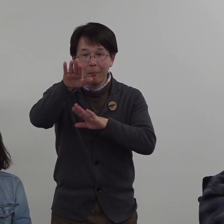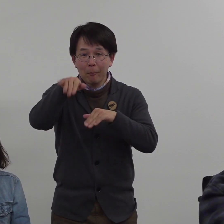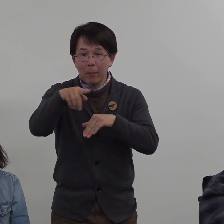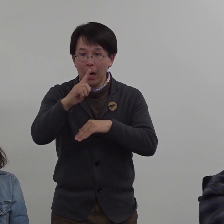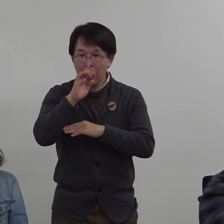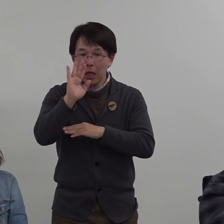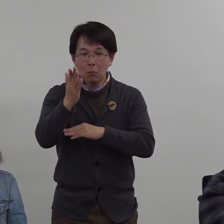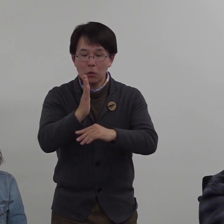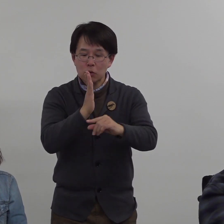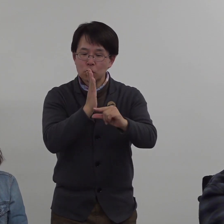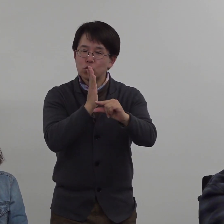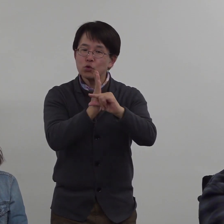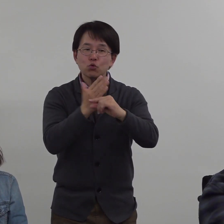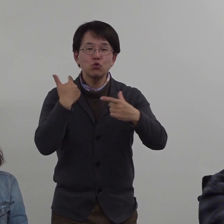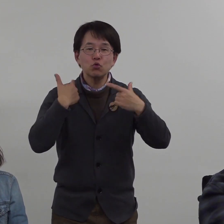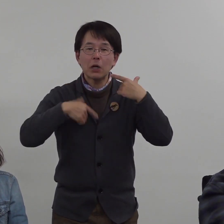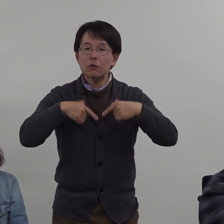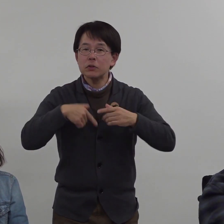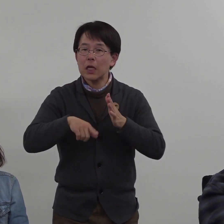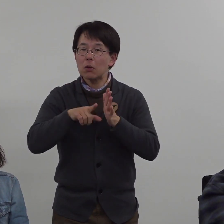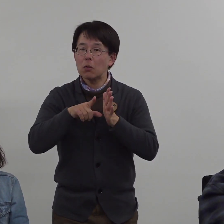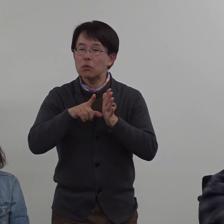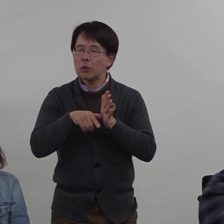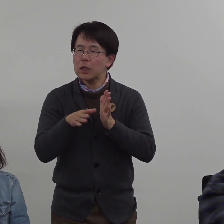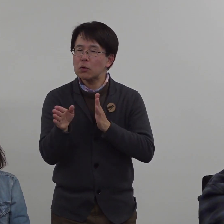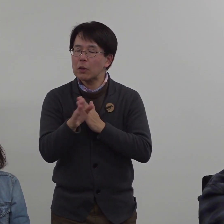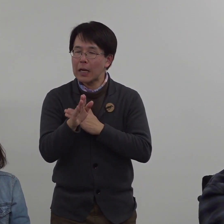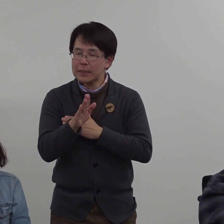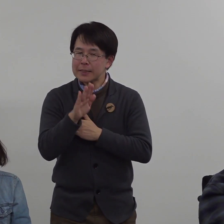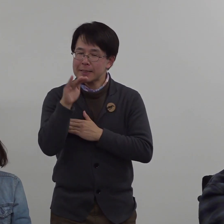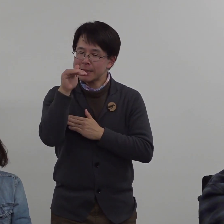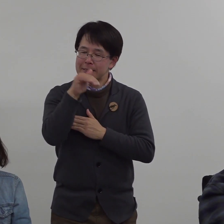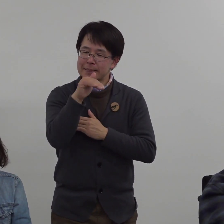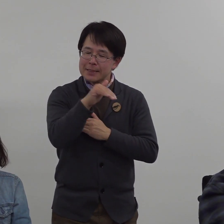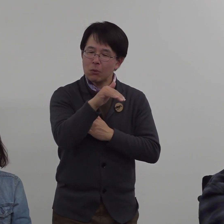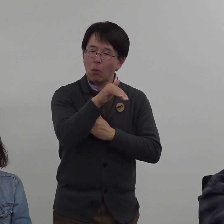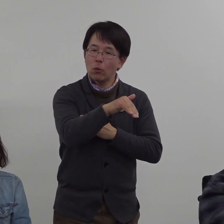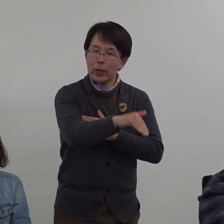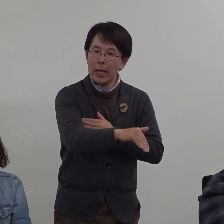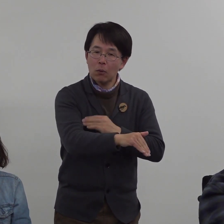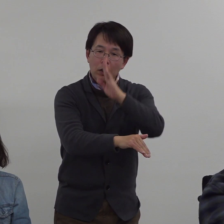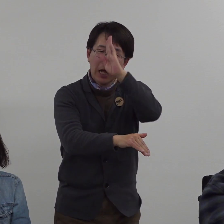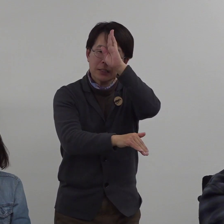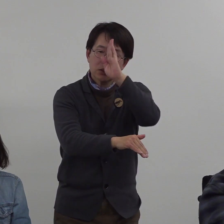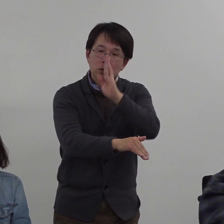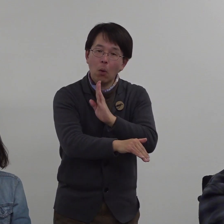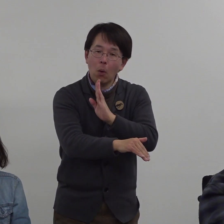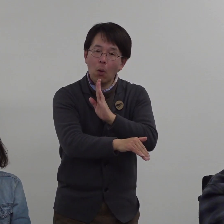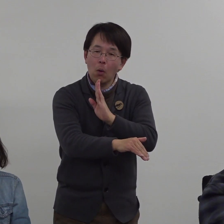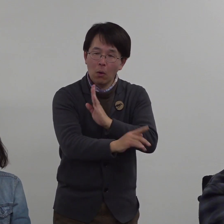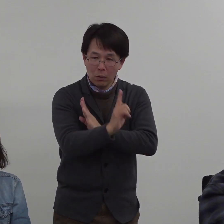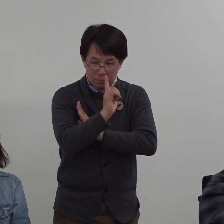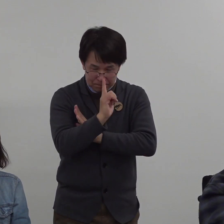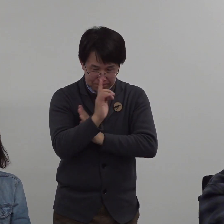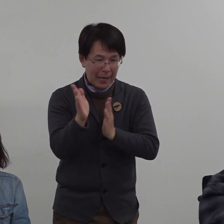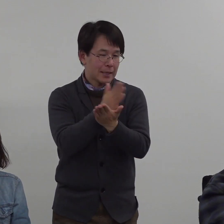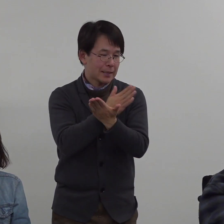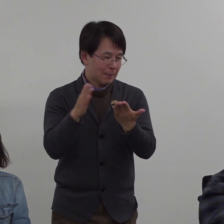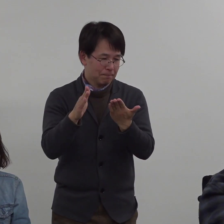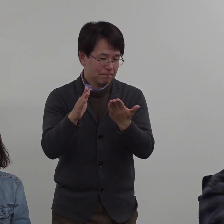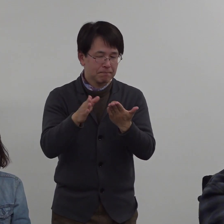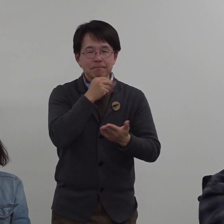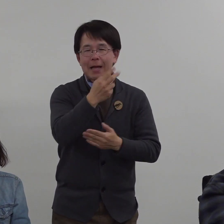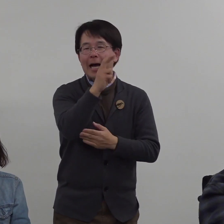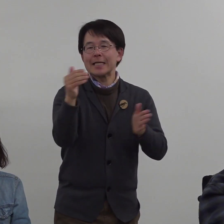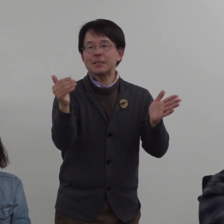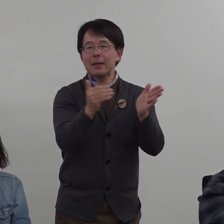中学生になったときに進行性の難聴という診断をいただいて20歳までには聞こえなくなるよというふうに